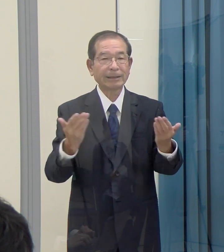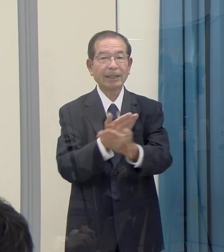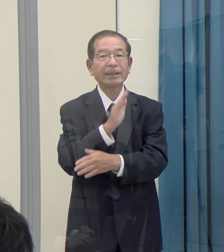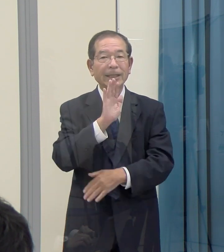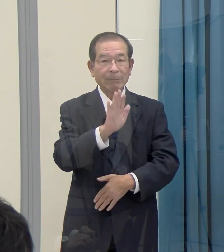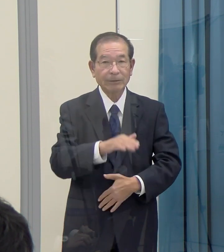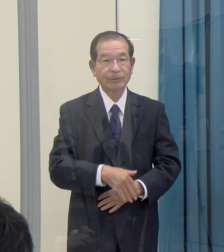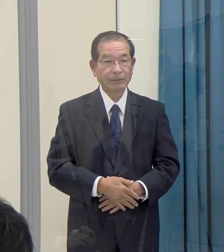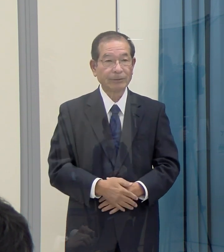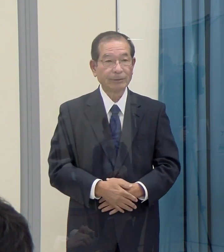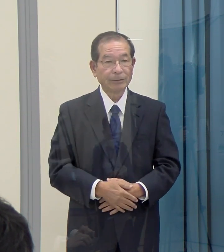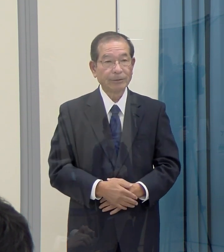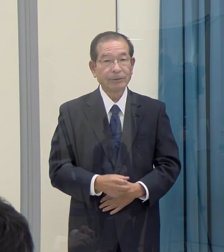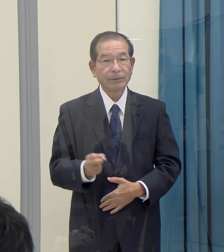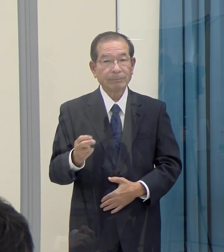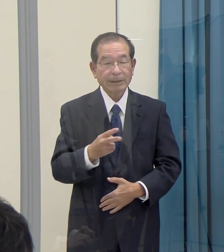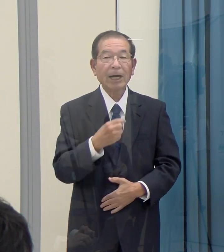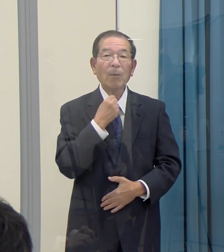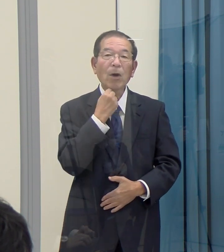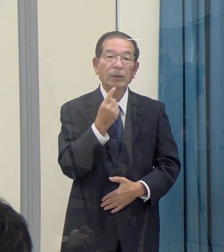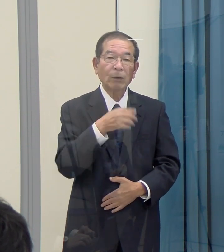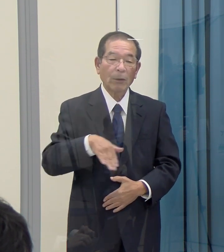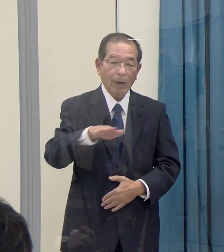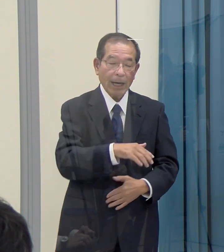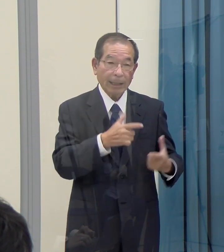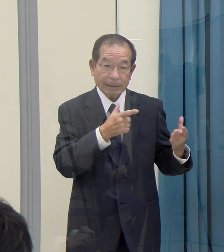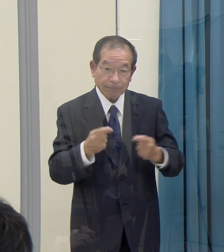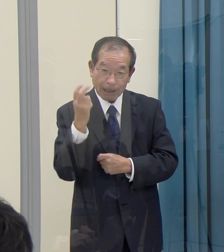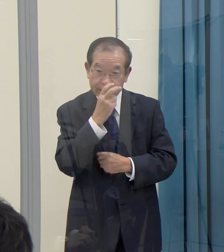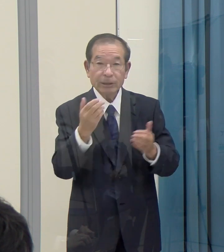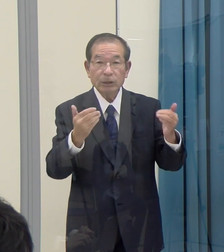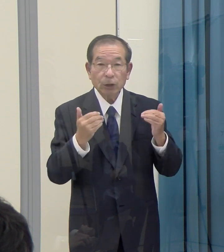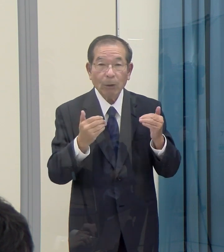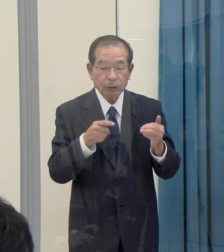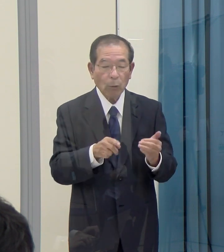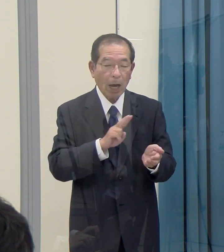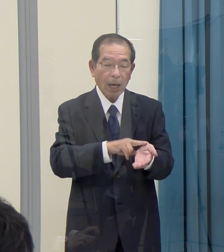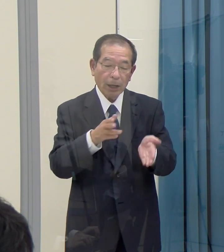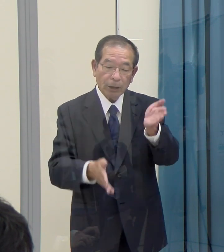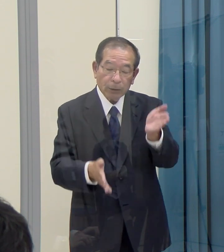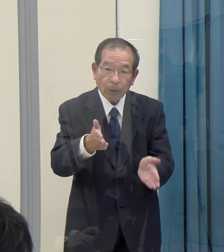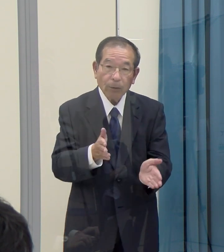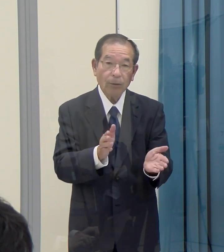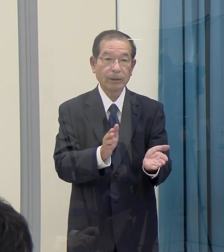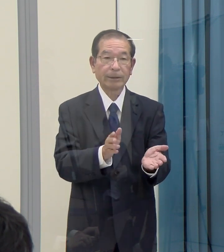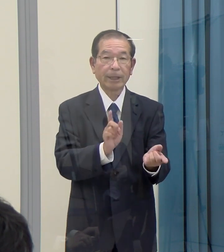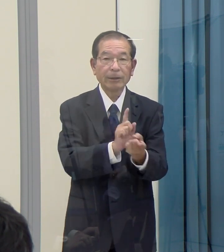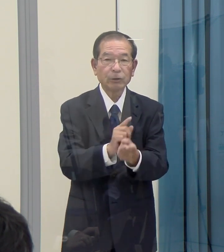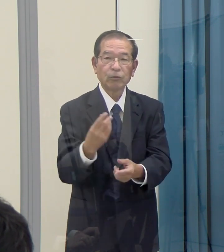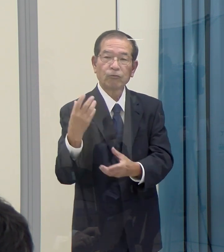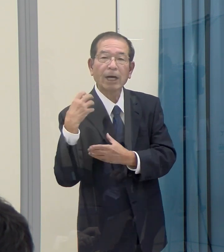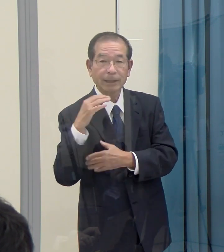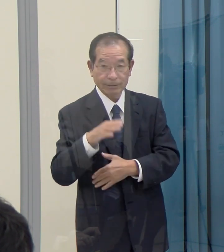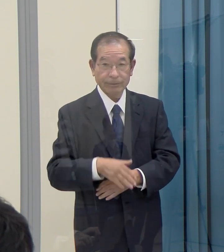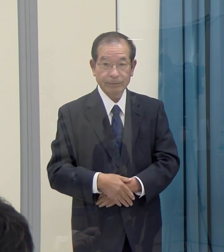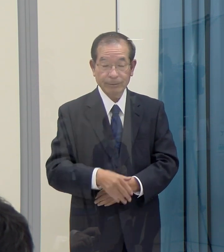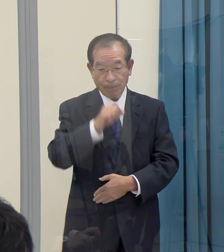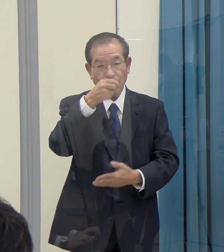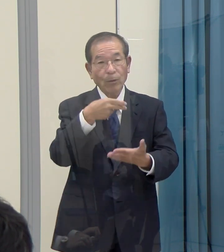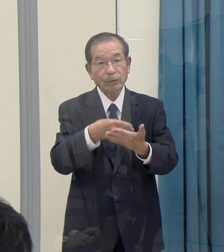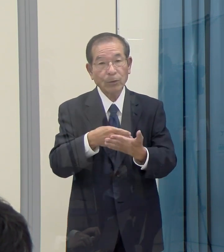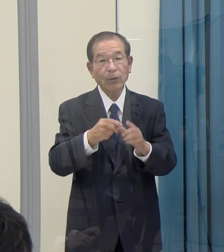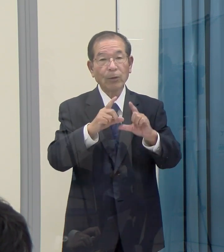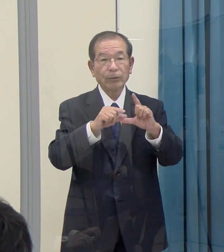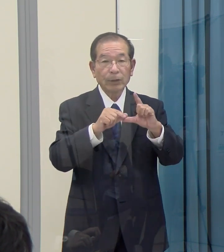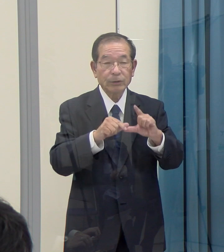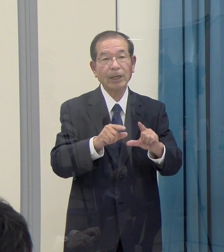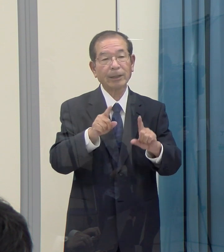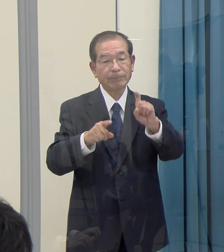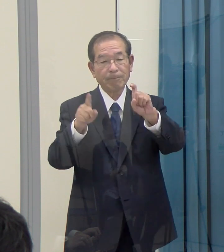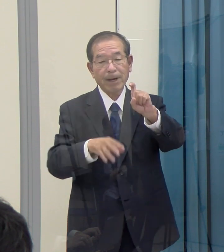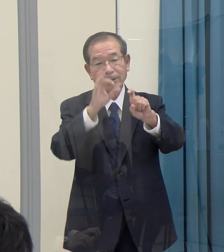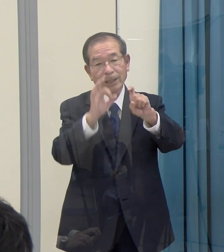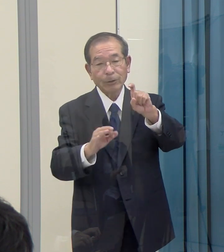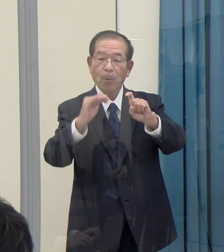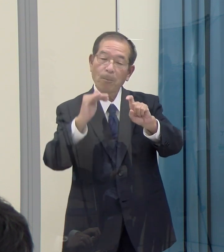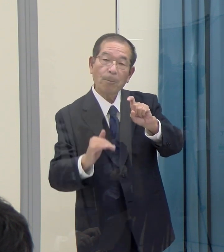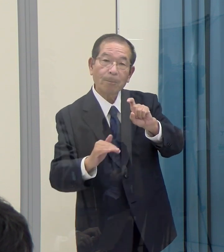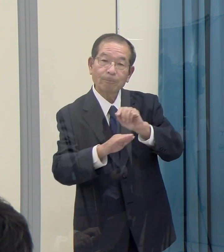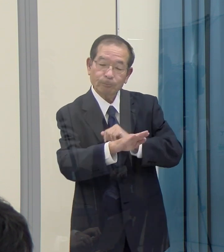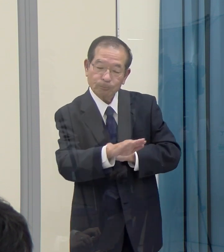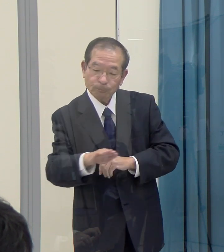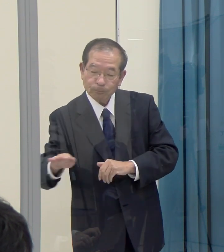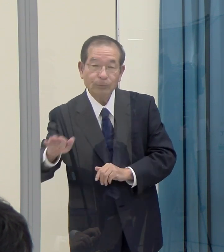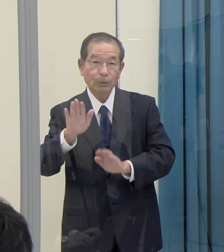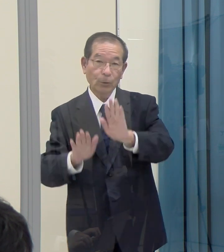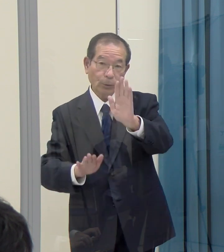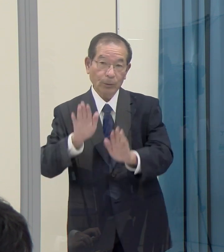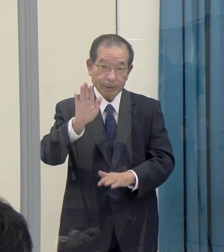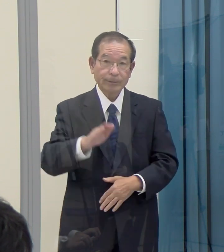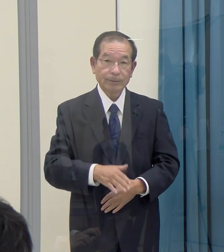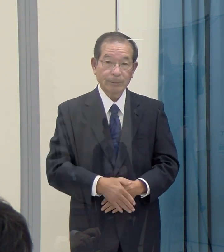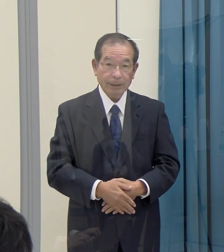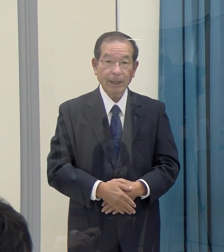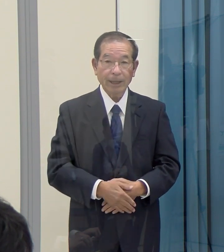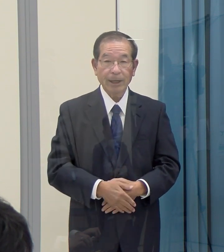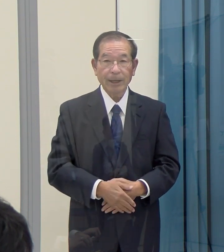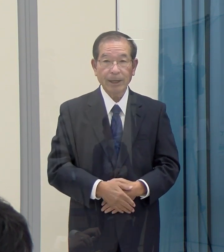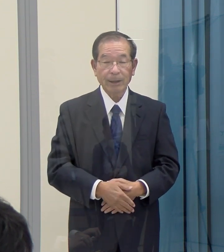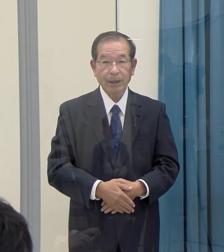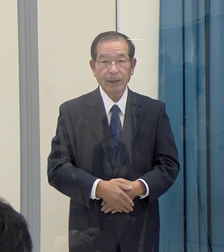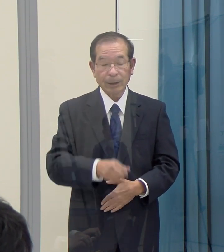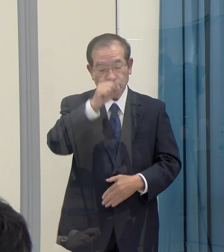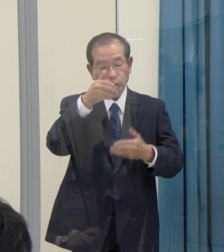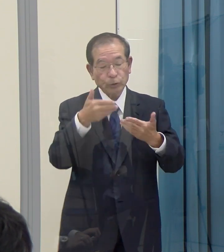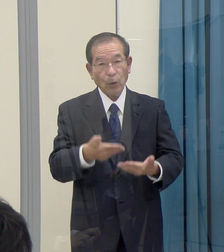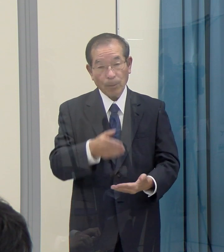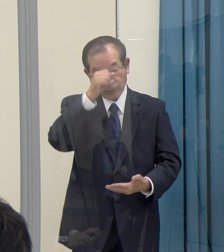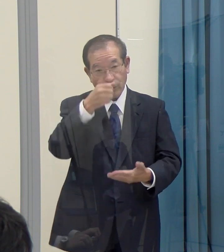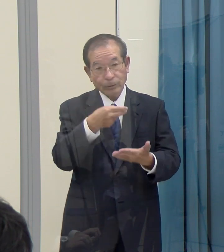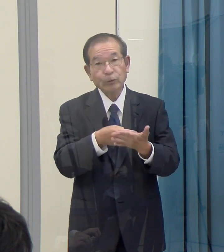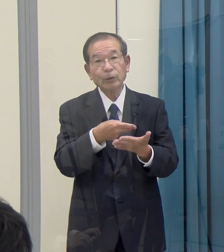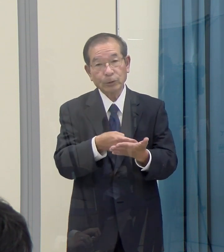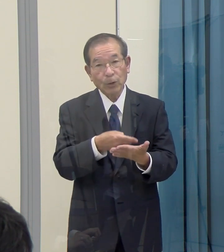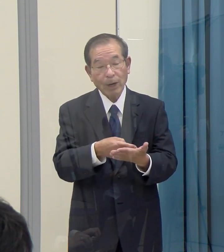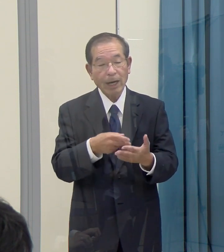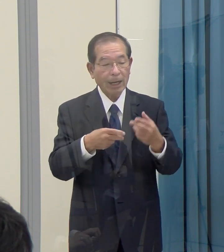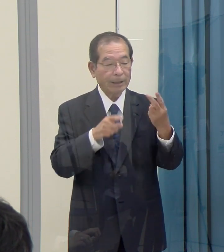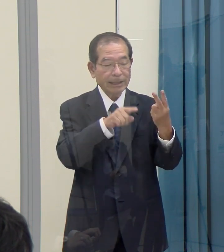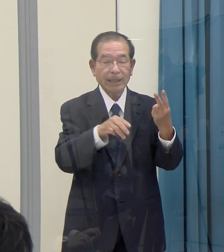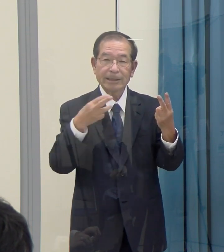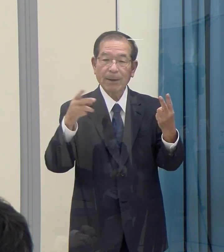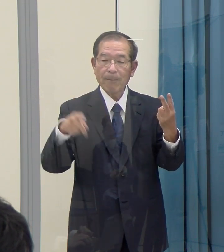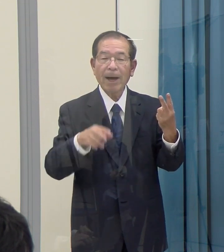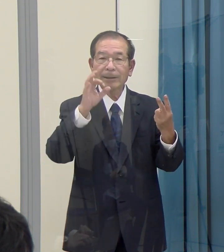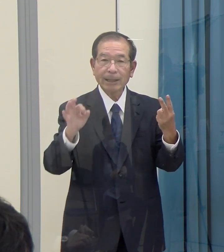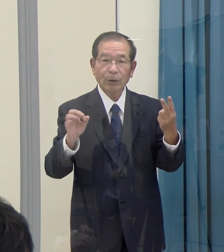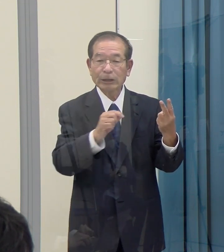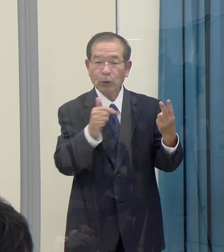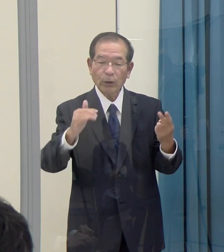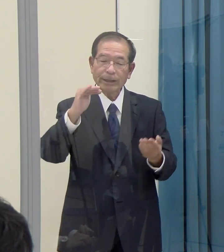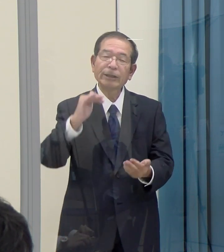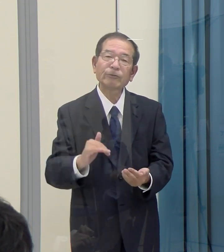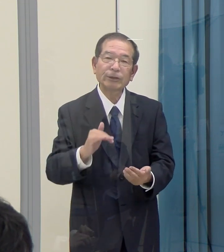もう一つ、我々しっかり見ていかなければいけないのが医療への負荷です。病床使用率は１０％程度の低い水準で推移していますし、重症病床使用率については、直近においては２．３％と極めて低い状況です。